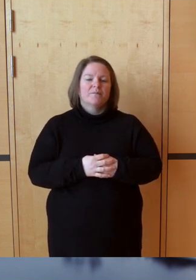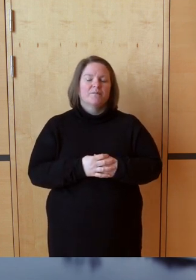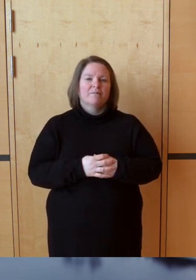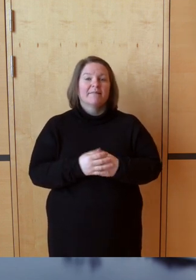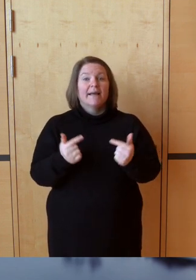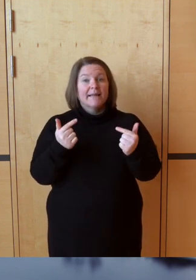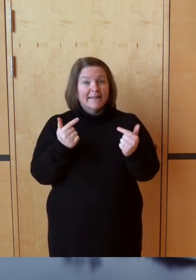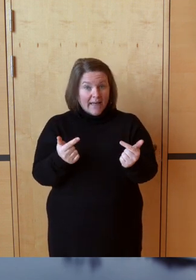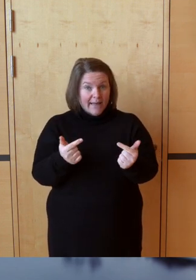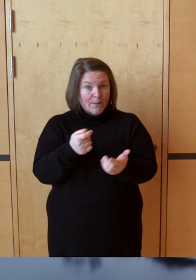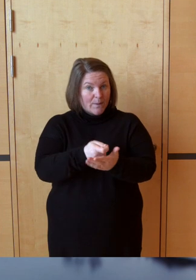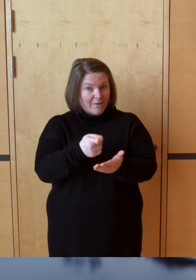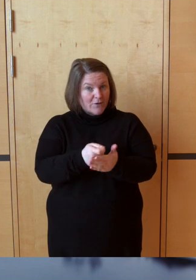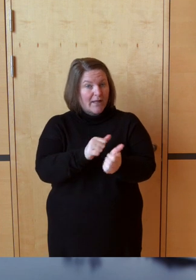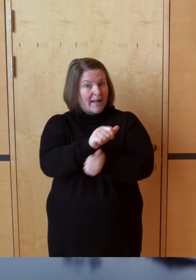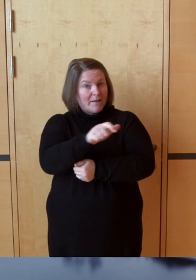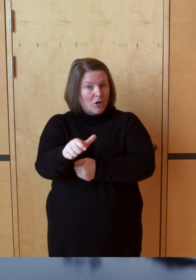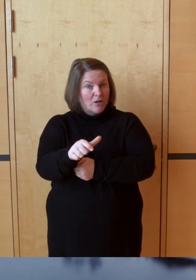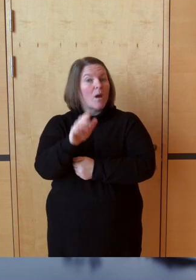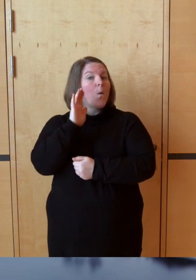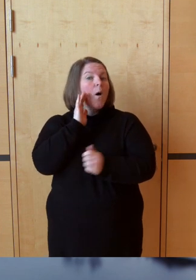Tack så mycket ordförande ledamöter och åhörare